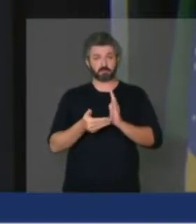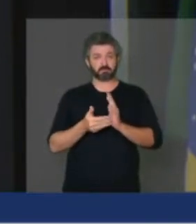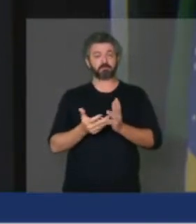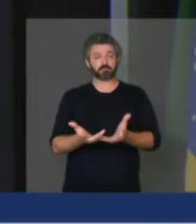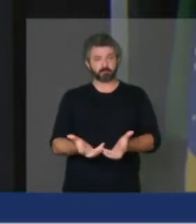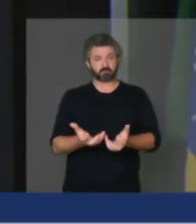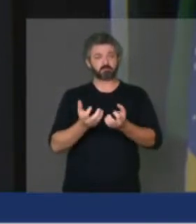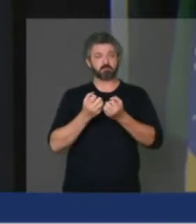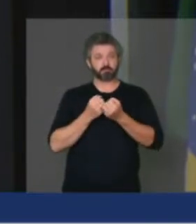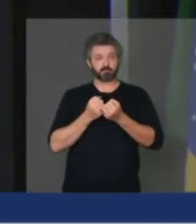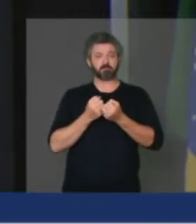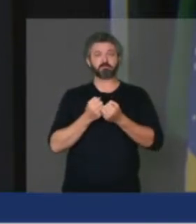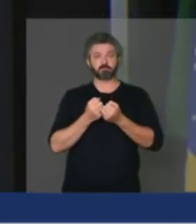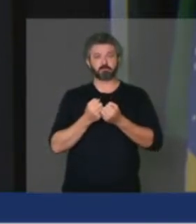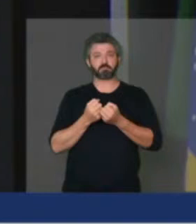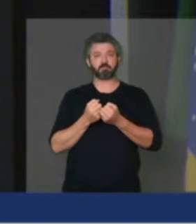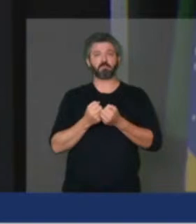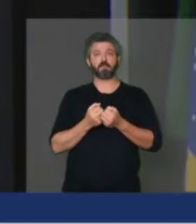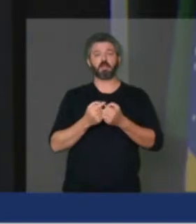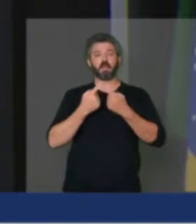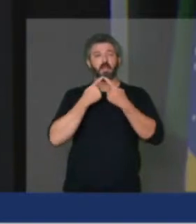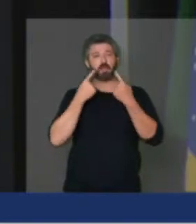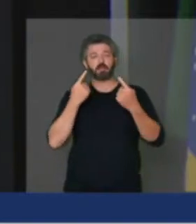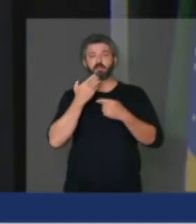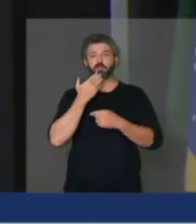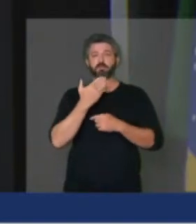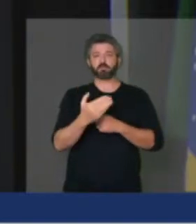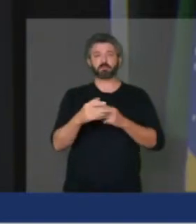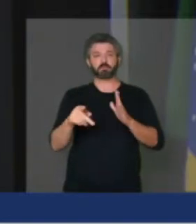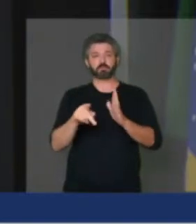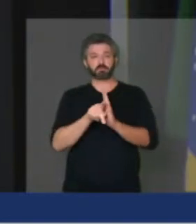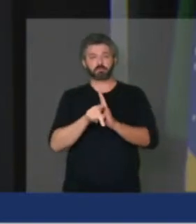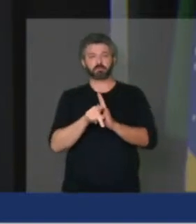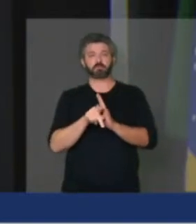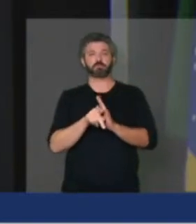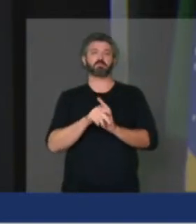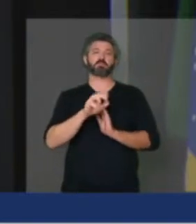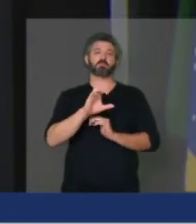ATENDEU OS RECLAMOS DA CNM, DOS PREFEITOS, DAS PREFEITAS